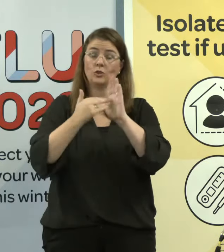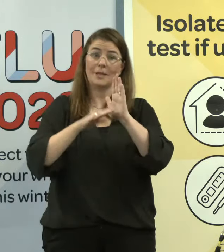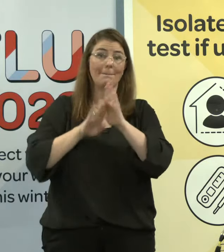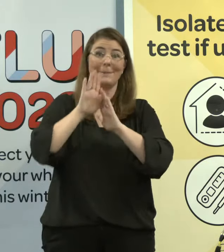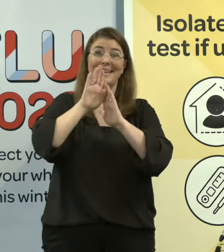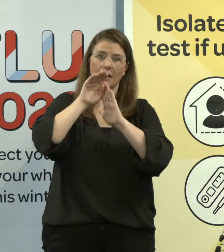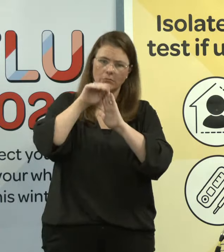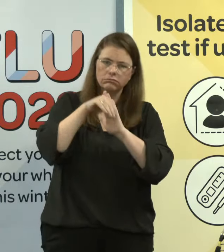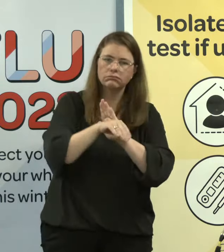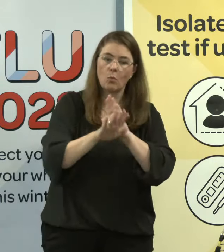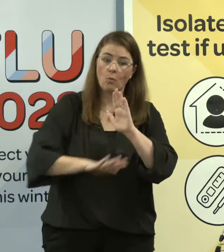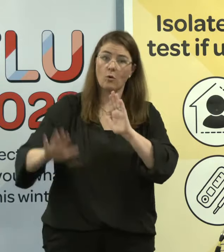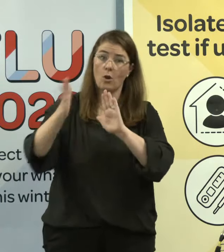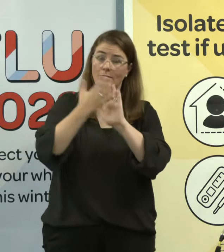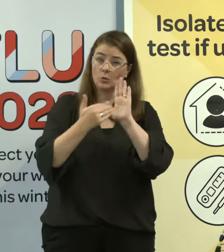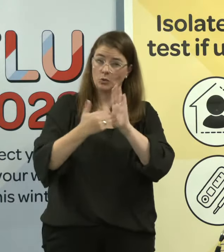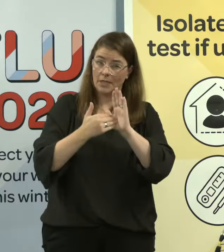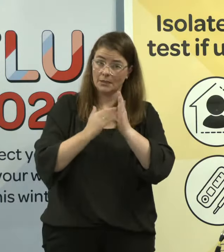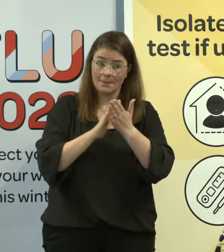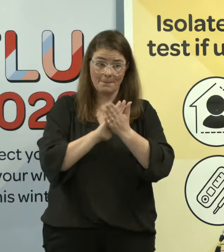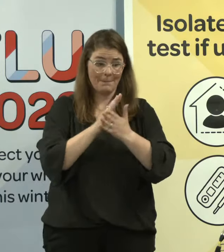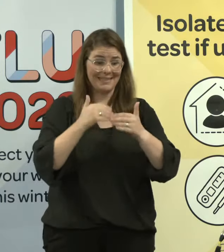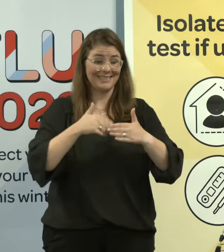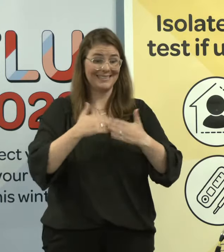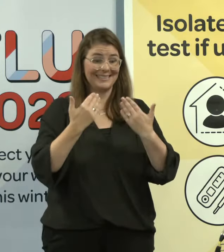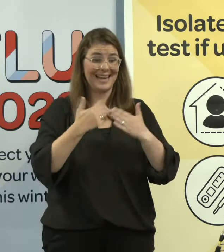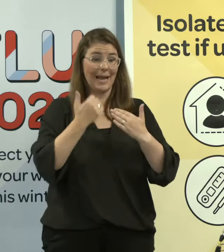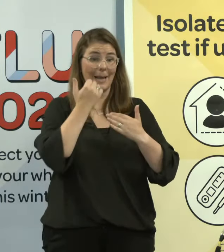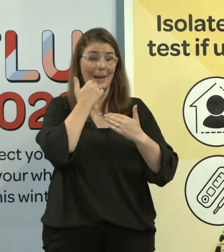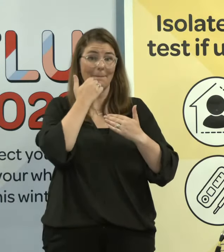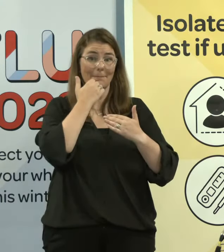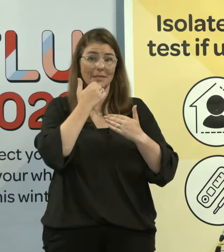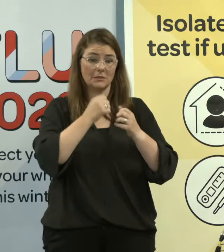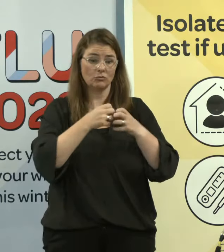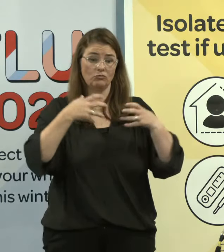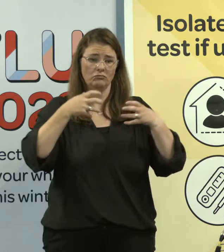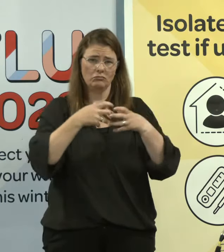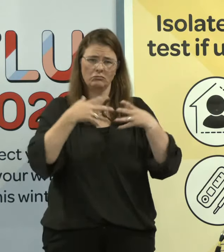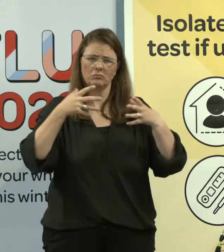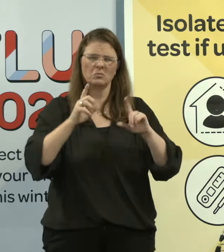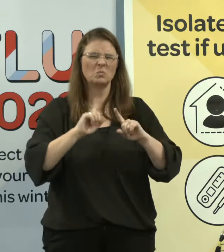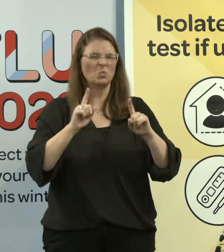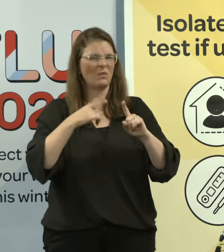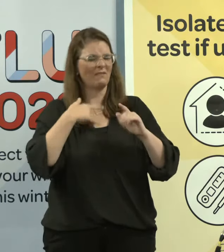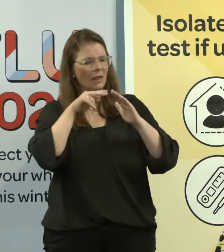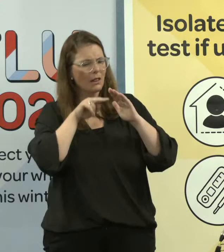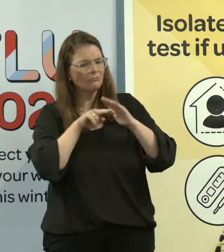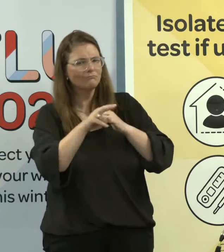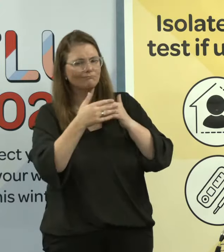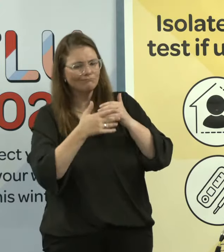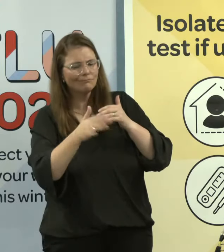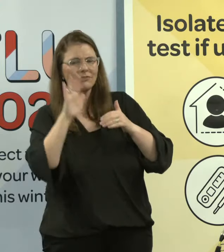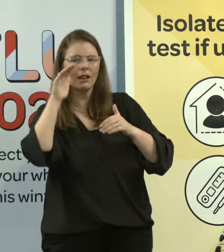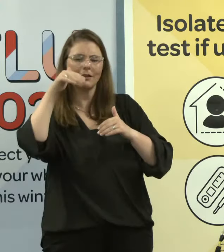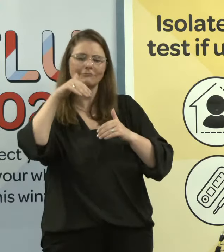tenei- engari me ko te DHB ki te tonga, me ta matou keehi kei te